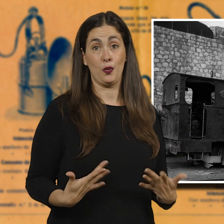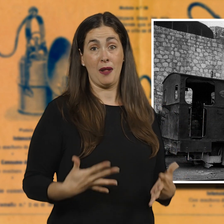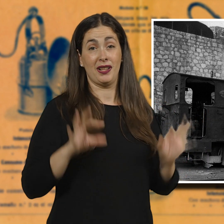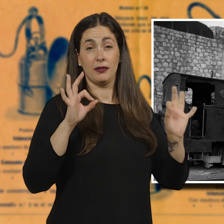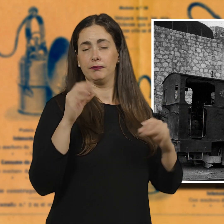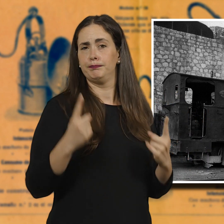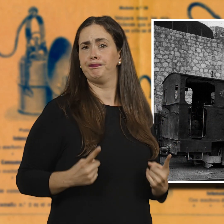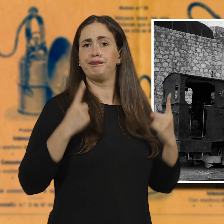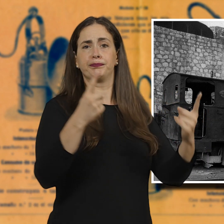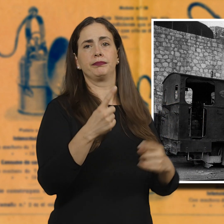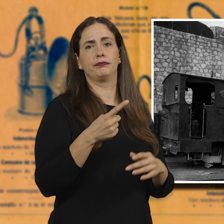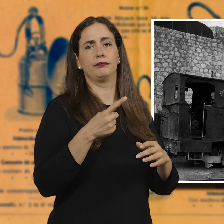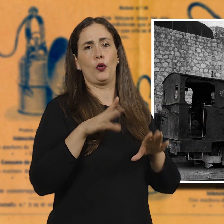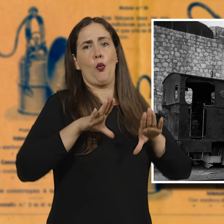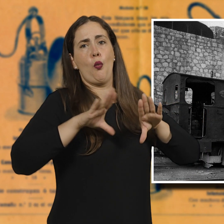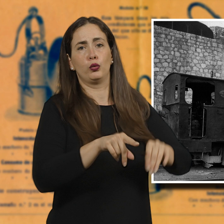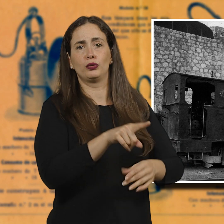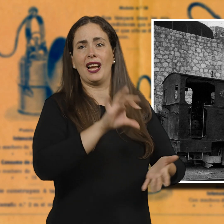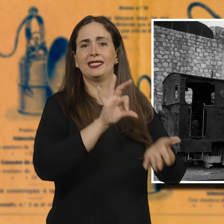Actualment, no se sap exactament quan es va introduir per primer cop